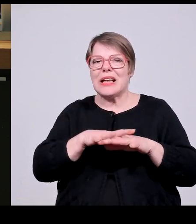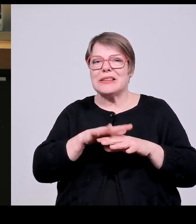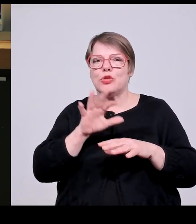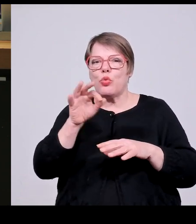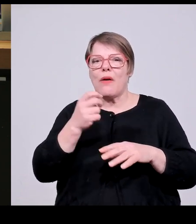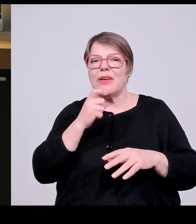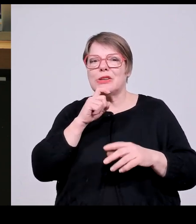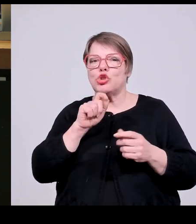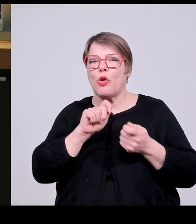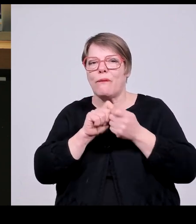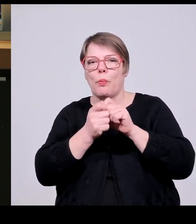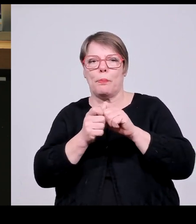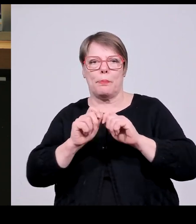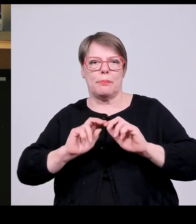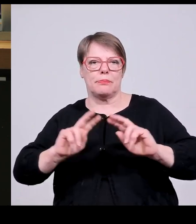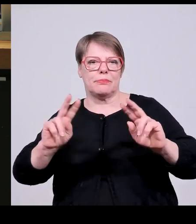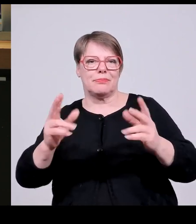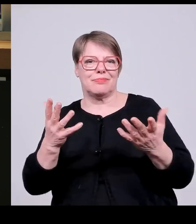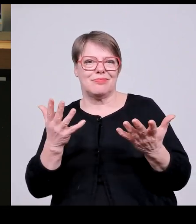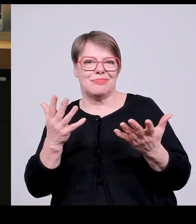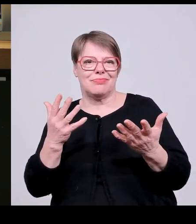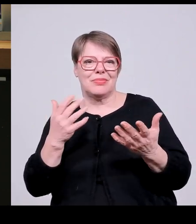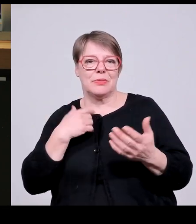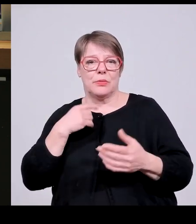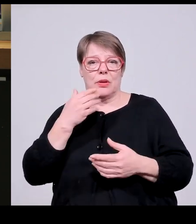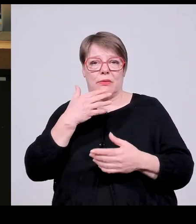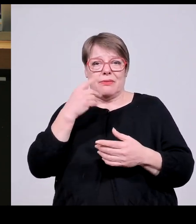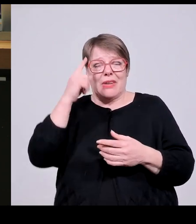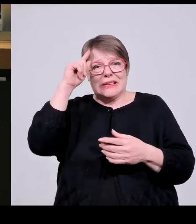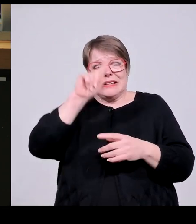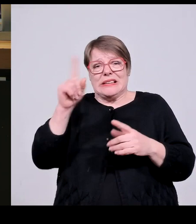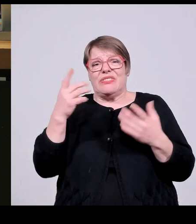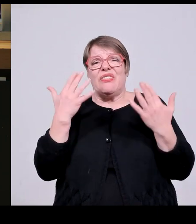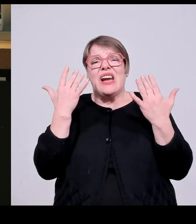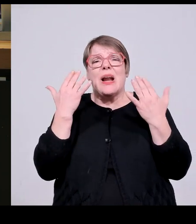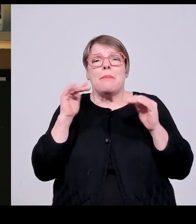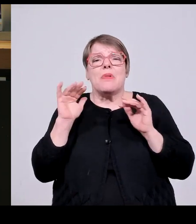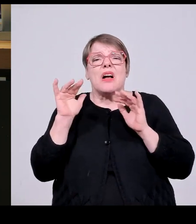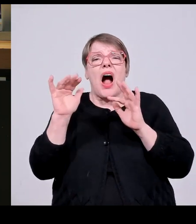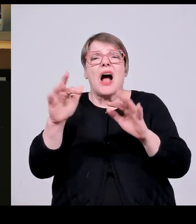jedem Fall das Private KnowHow dabei. Eine komplette Übernahme erscheint uns aus heutiger Sicht